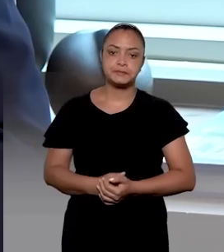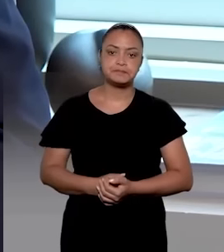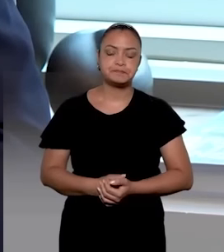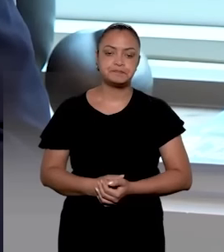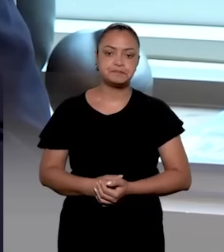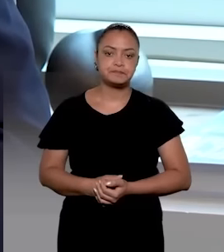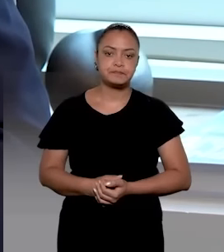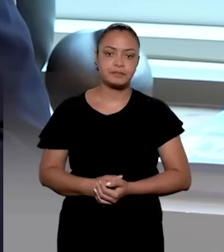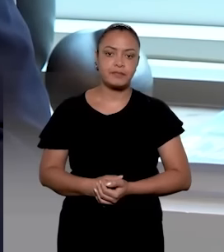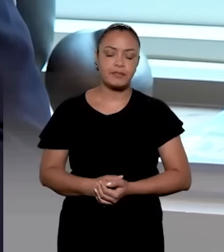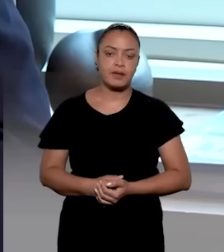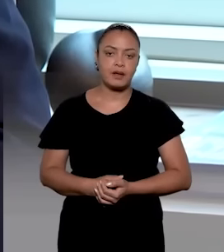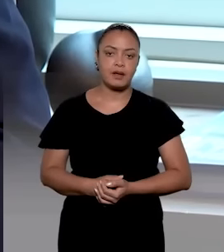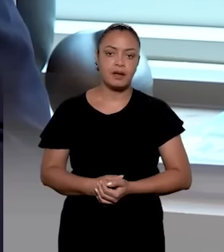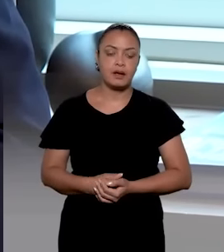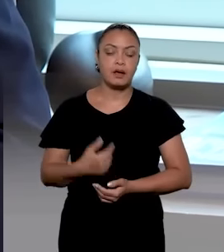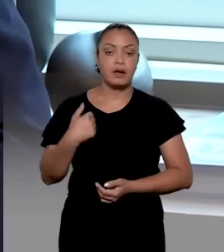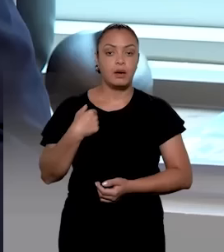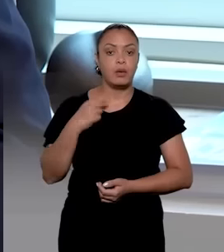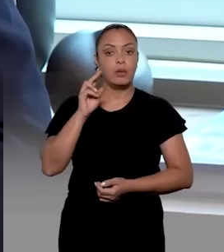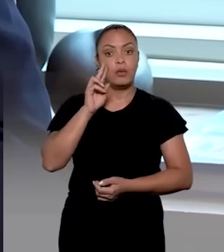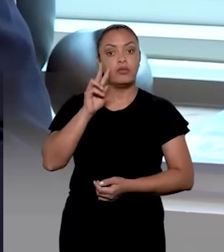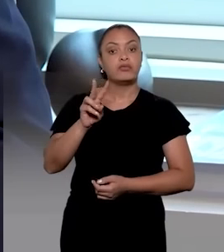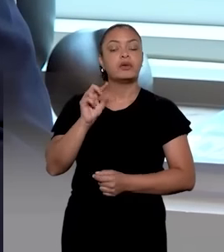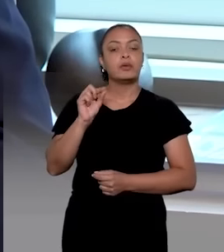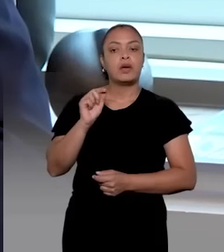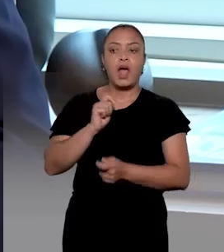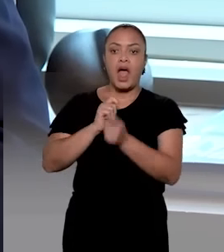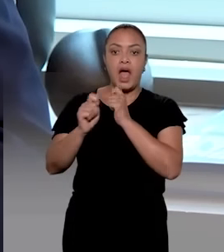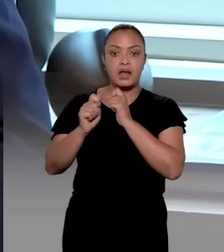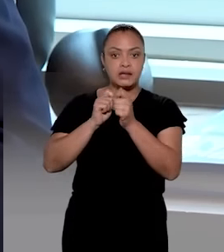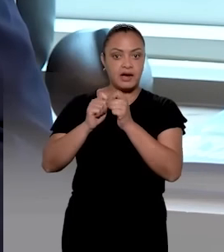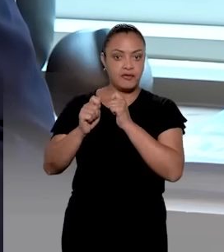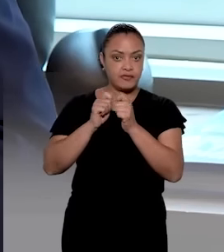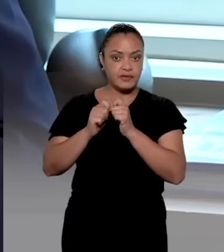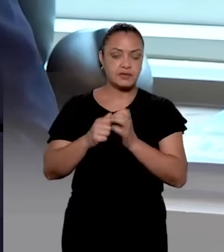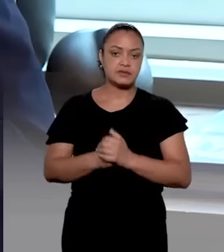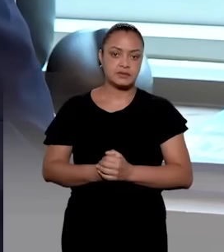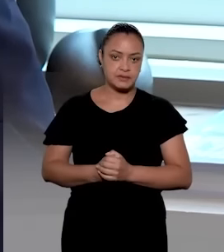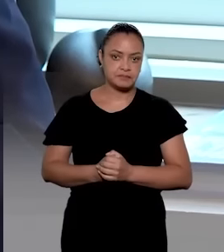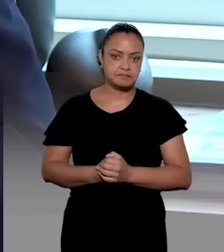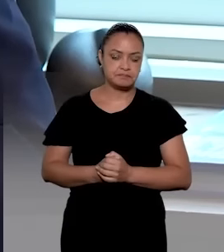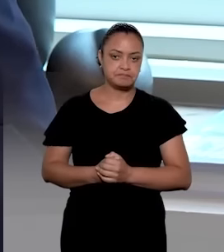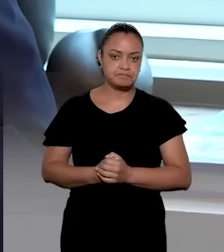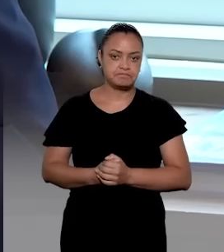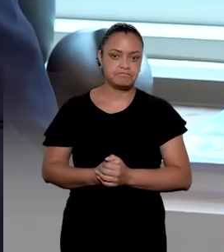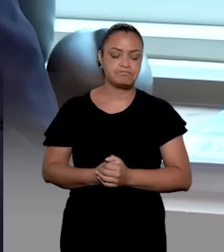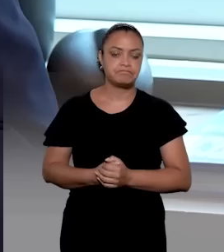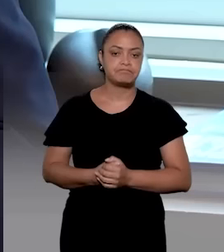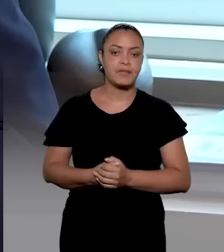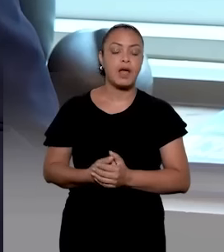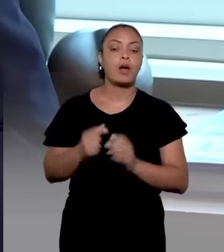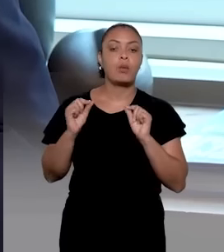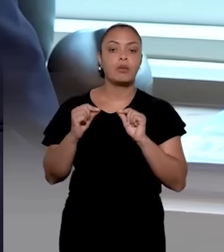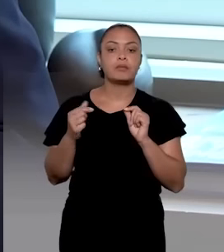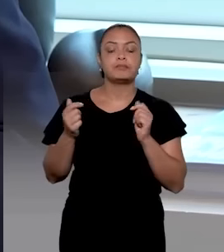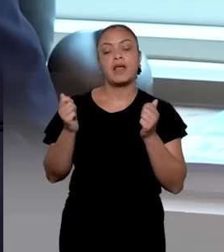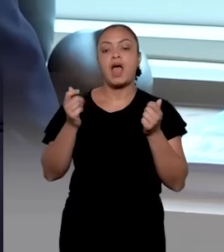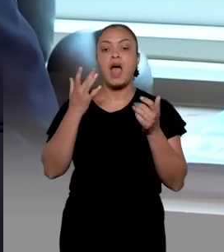6, 7 anos atrás, eu assisti a uma entrevista da Catherine Deneuve, aquela atriz francesa